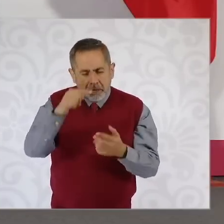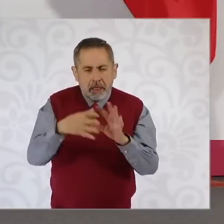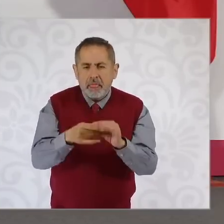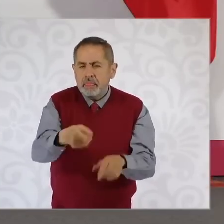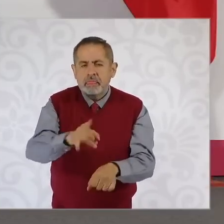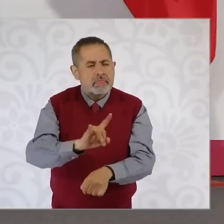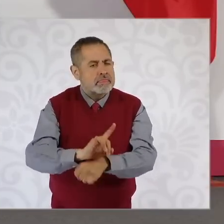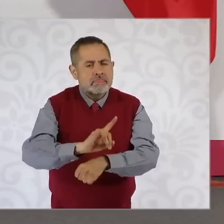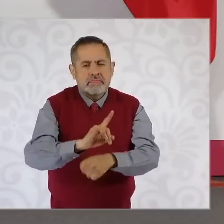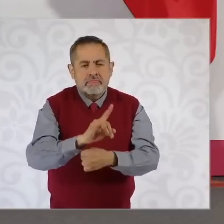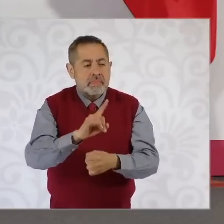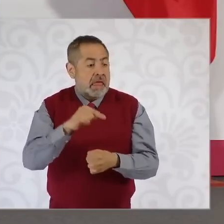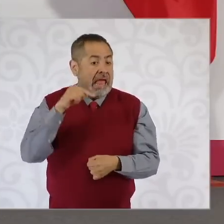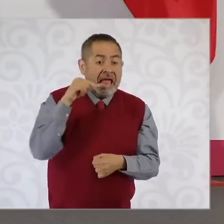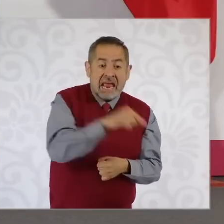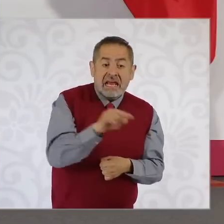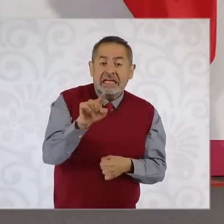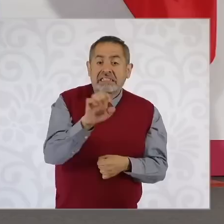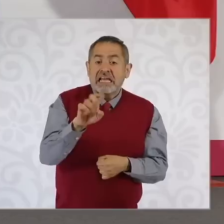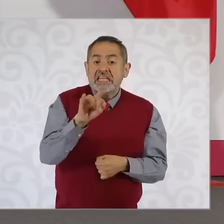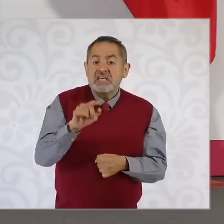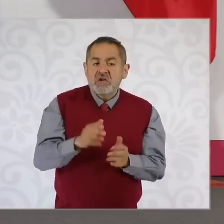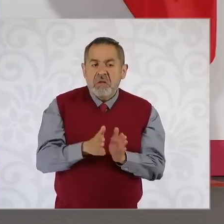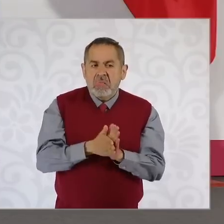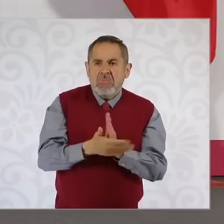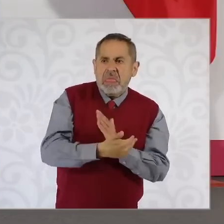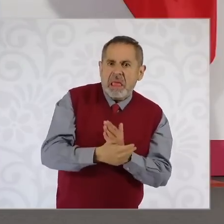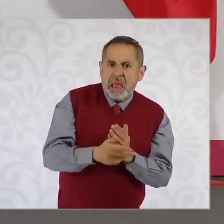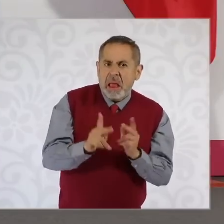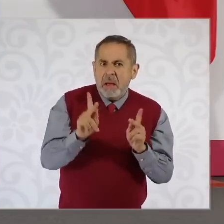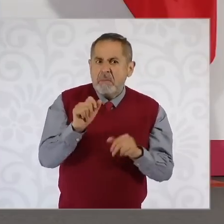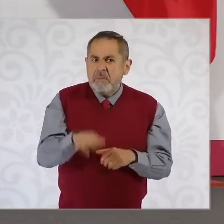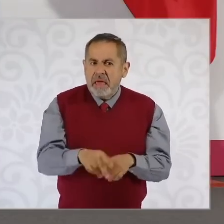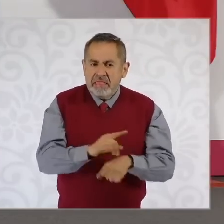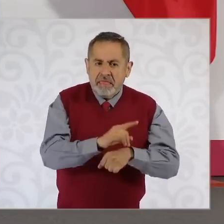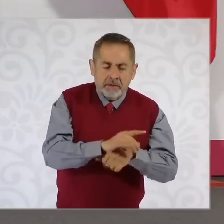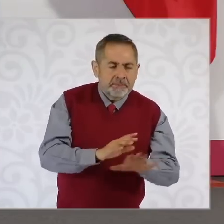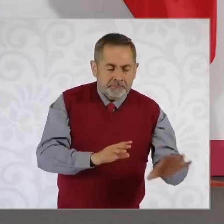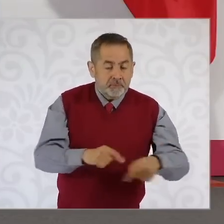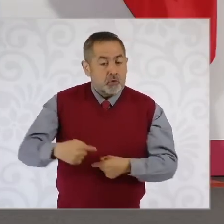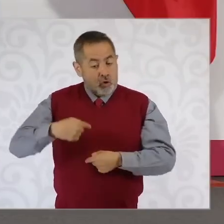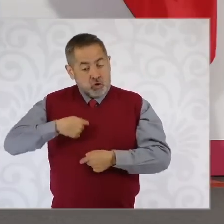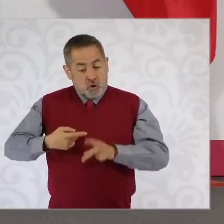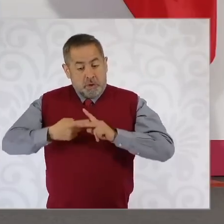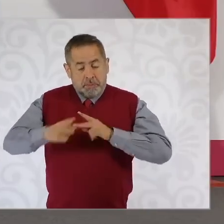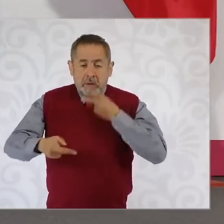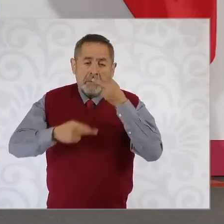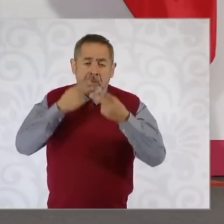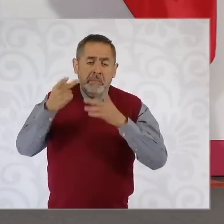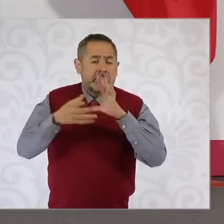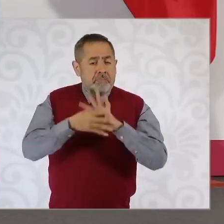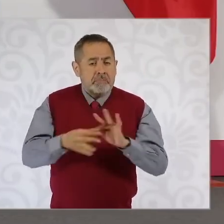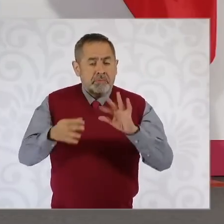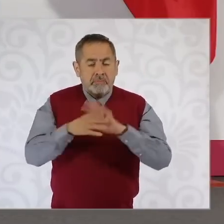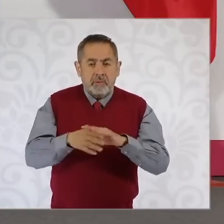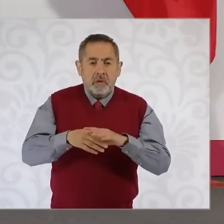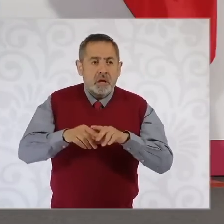Cedillo planeaba hacer cuando estaba iniciando mi discurso la transmisión se interrumpió para